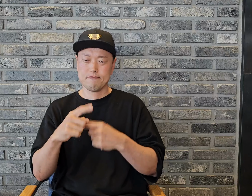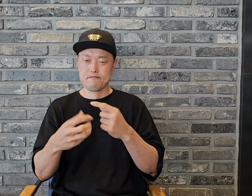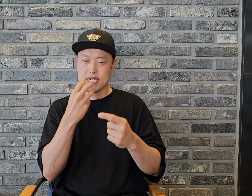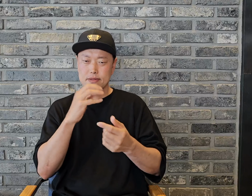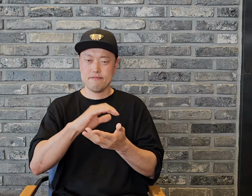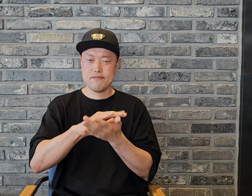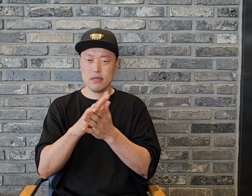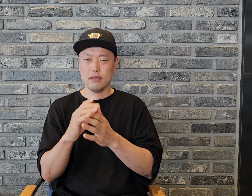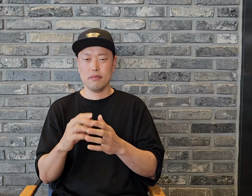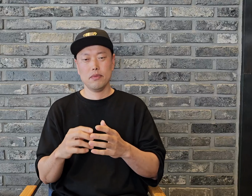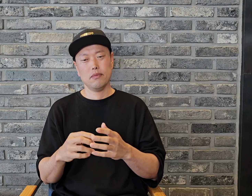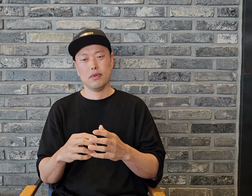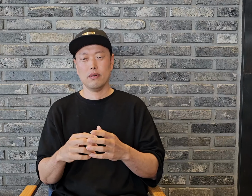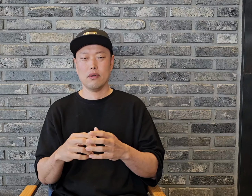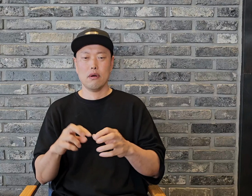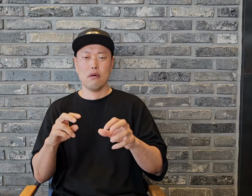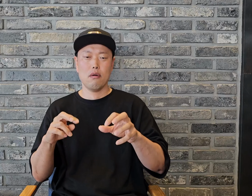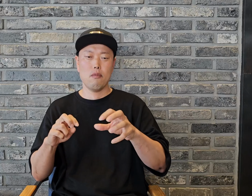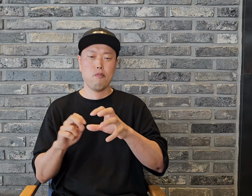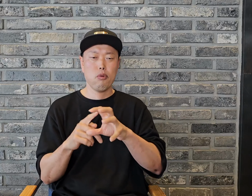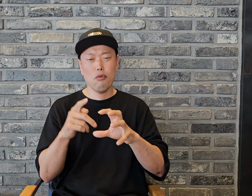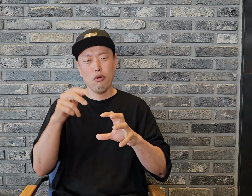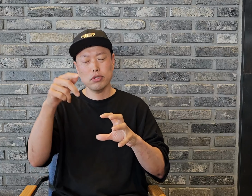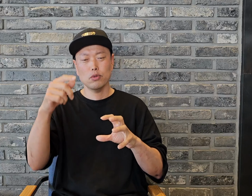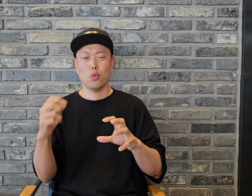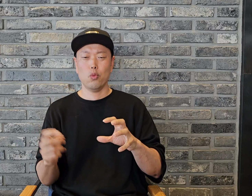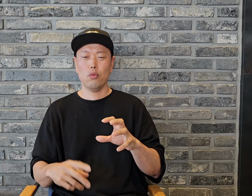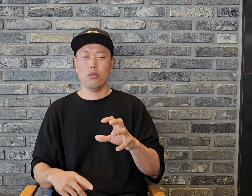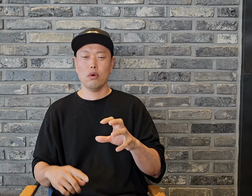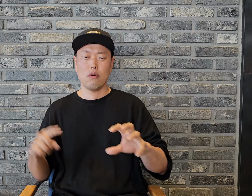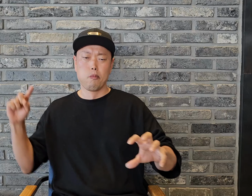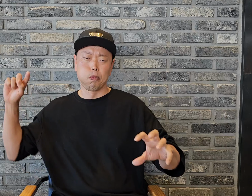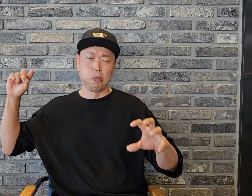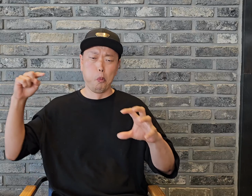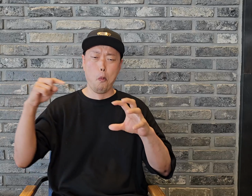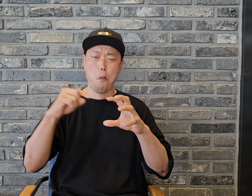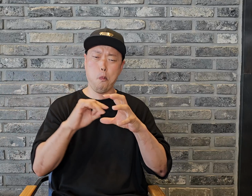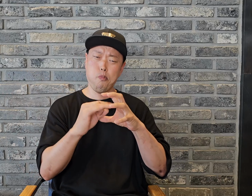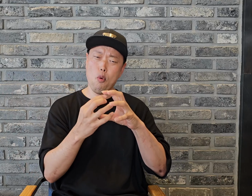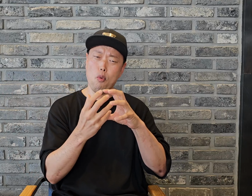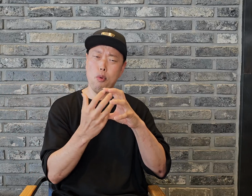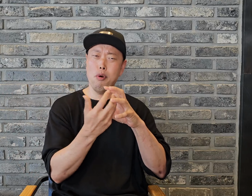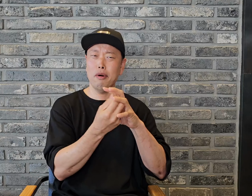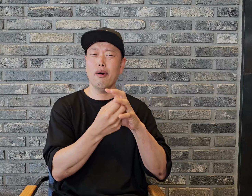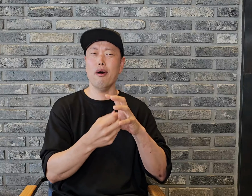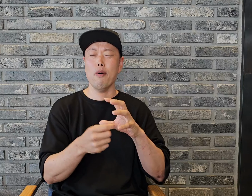Probieren Sie dies und das aus und ändern Sie das Vorzeichen.